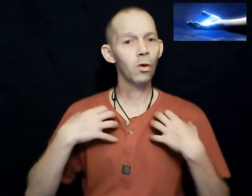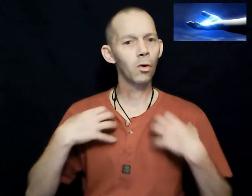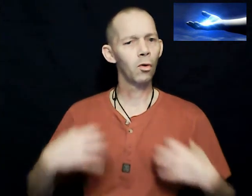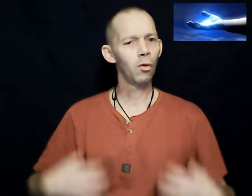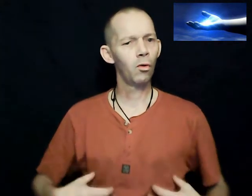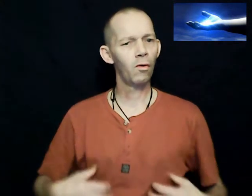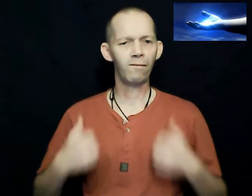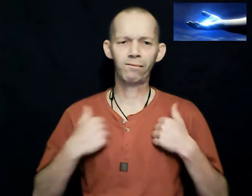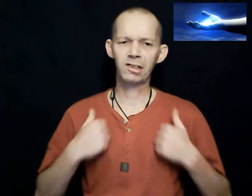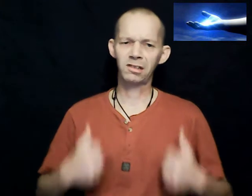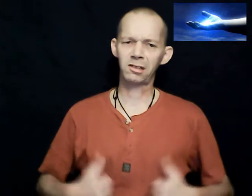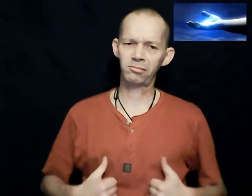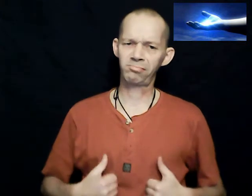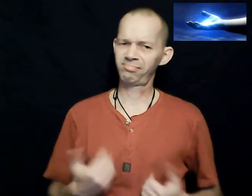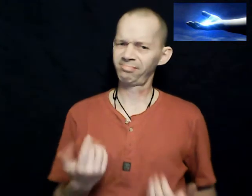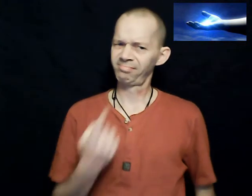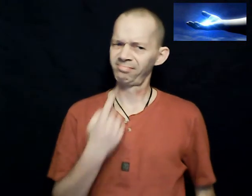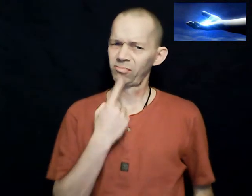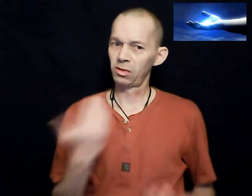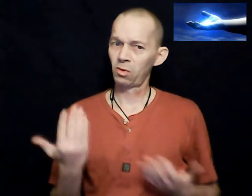Premièrement , le corps physique